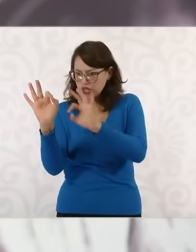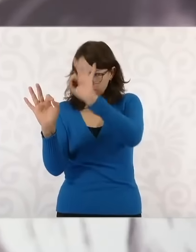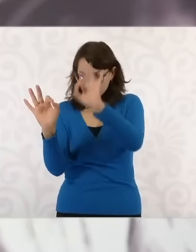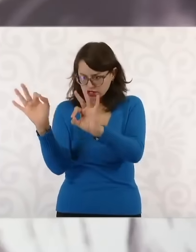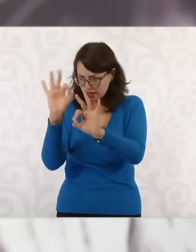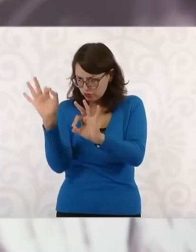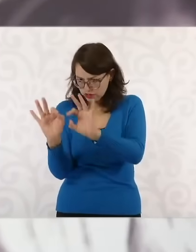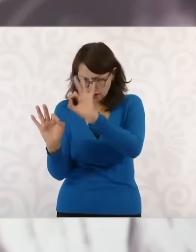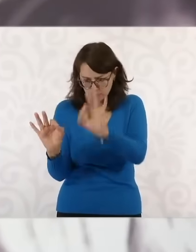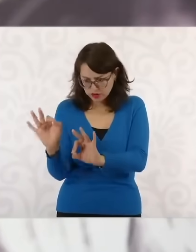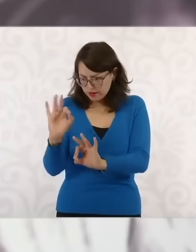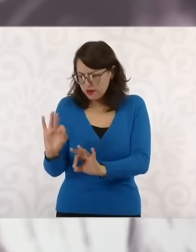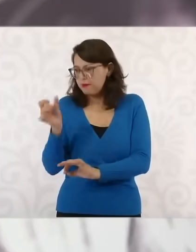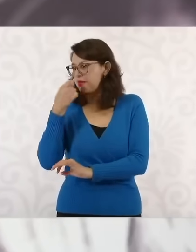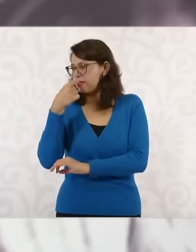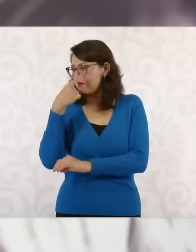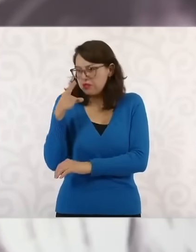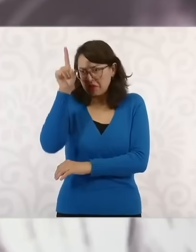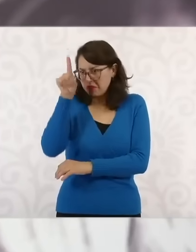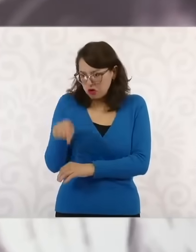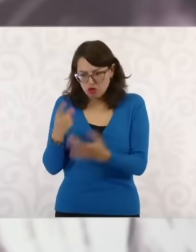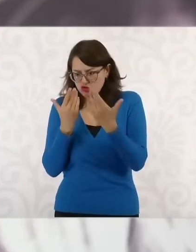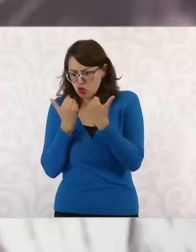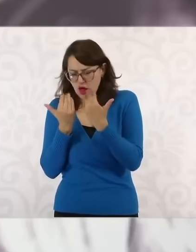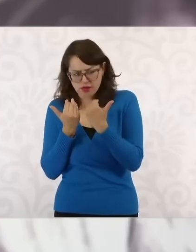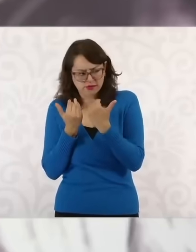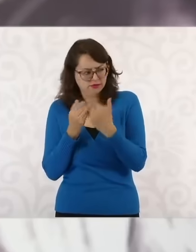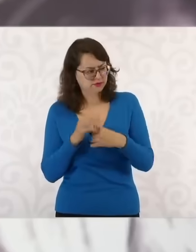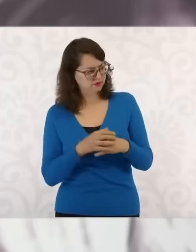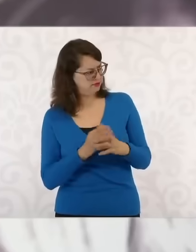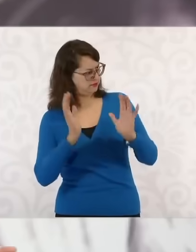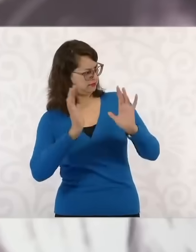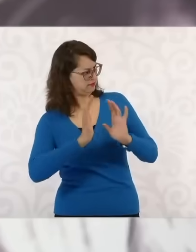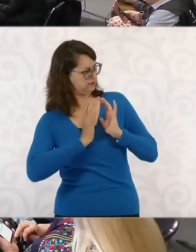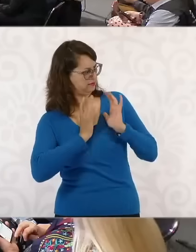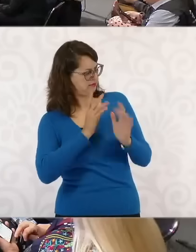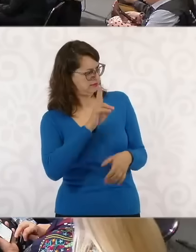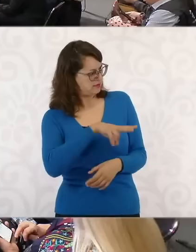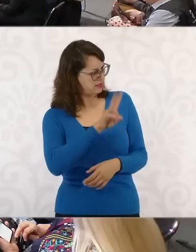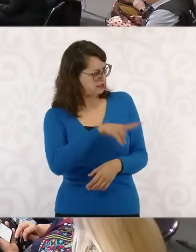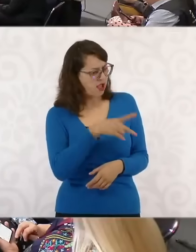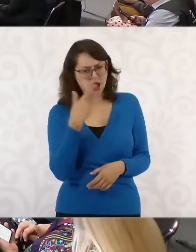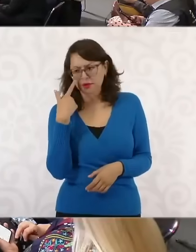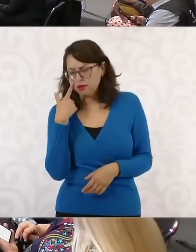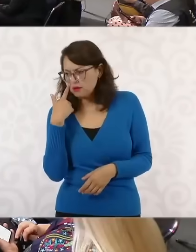mezclan varios medicamentos." Y entonces empezamos a indagar y el el tema era que simplemente no se